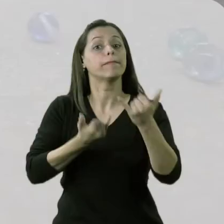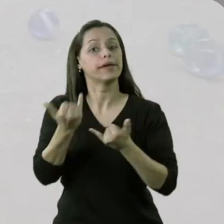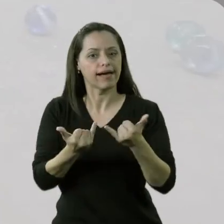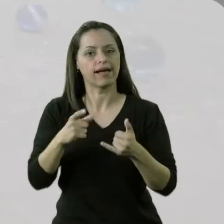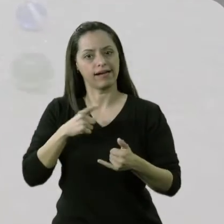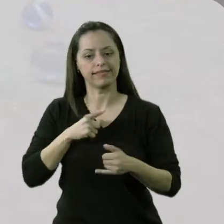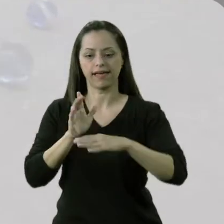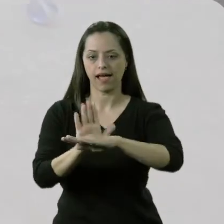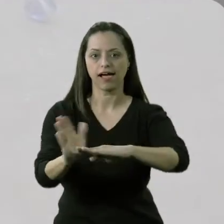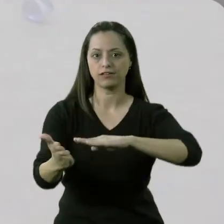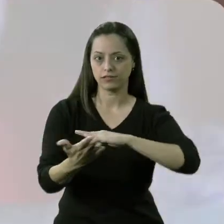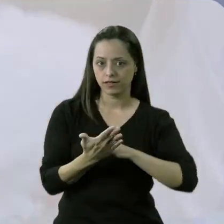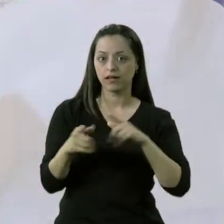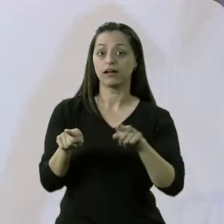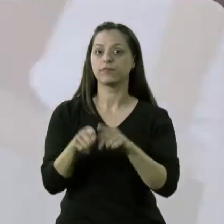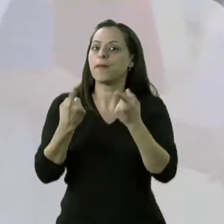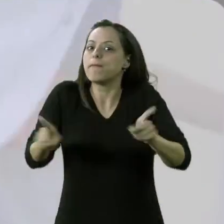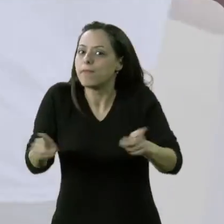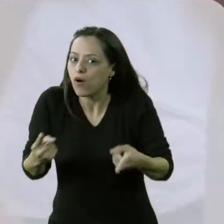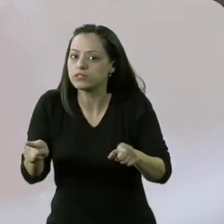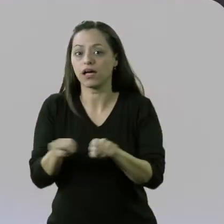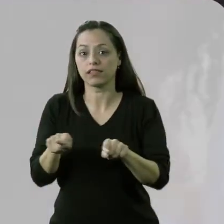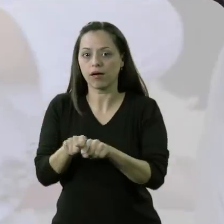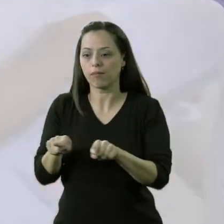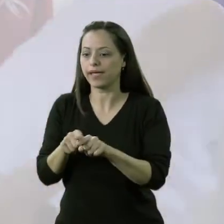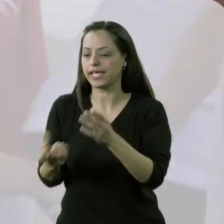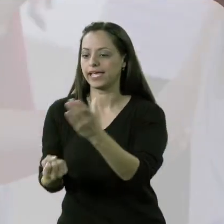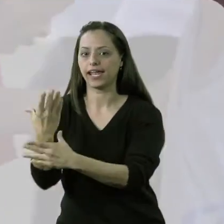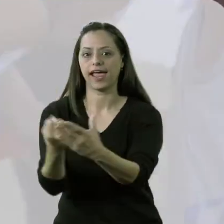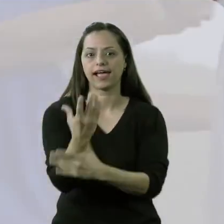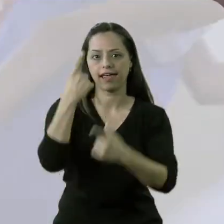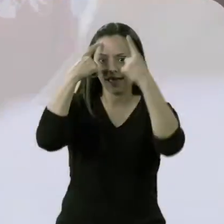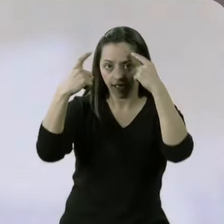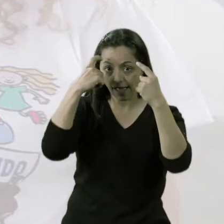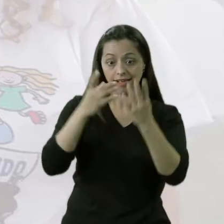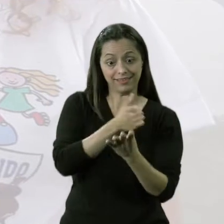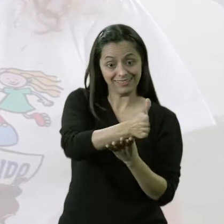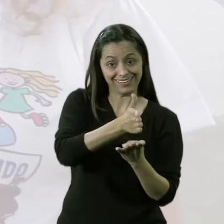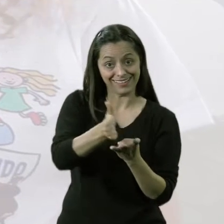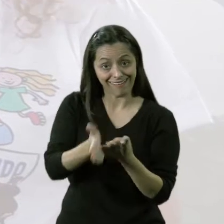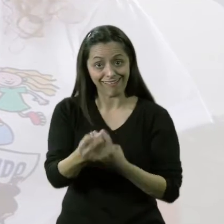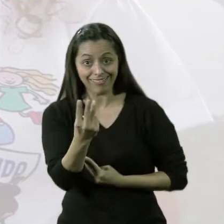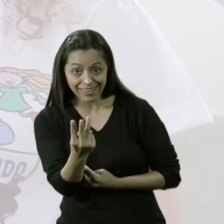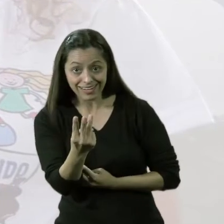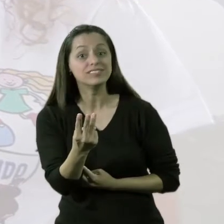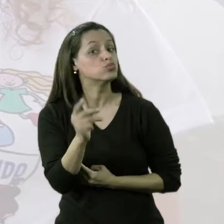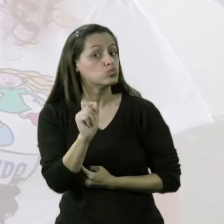Tem as brincadeiras cooperativas, as cantadas e a construção. Nesses três eixos, a gente pode trabalhar